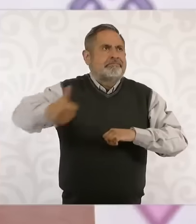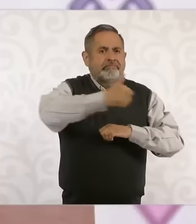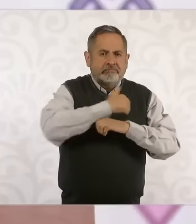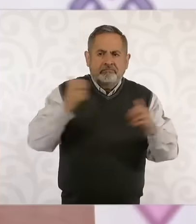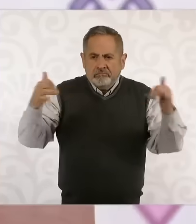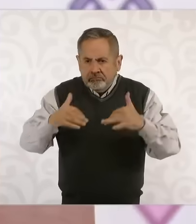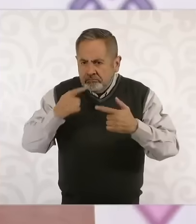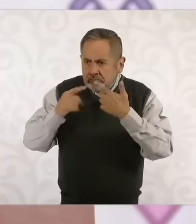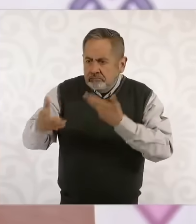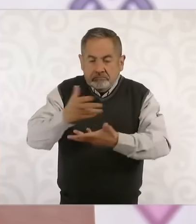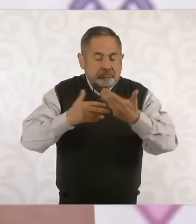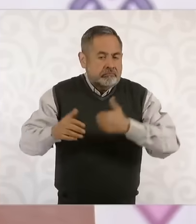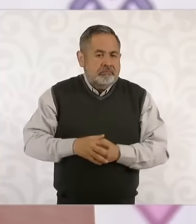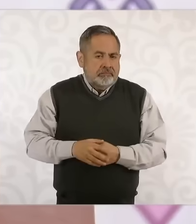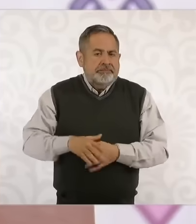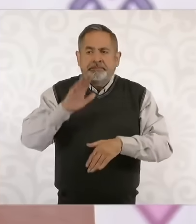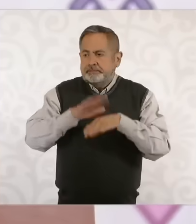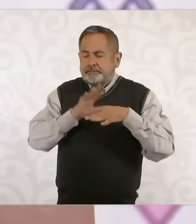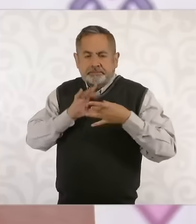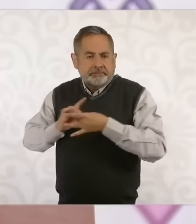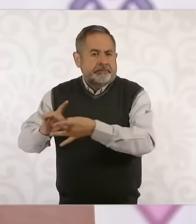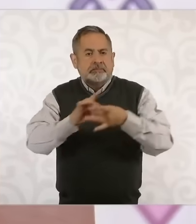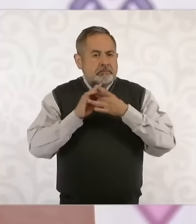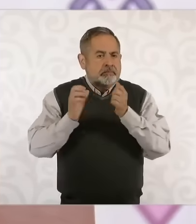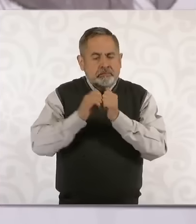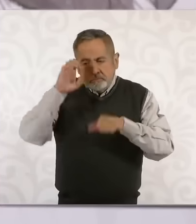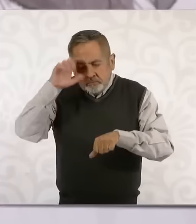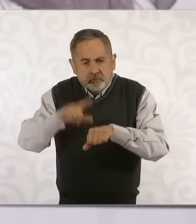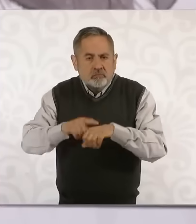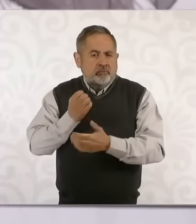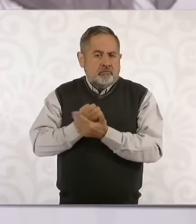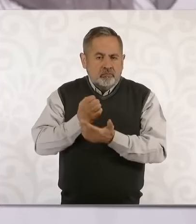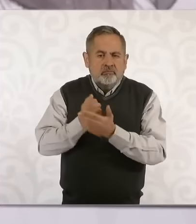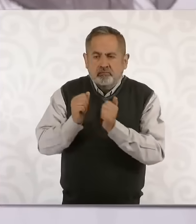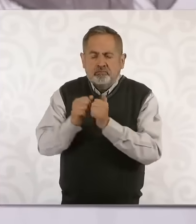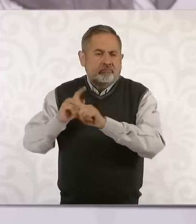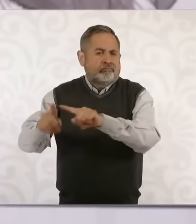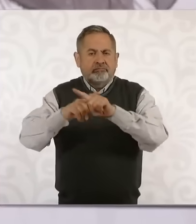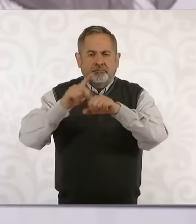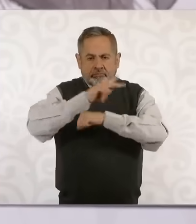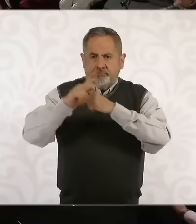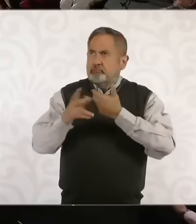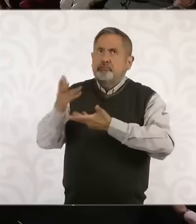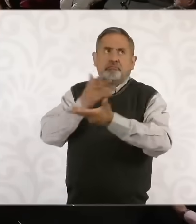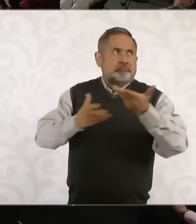haya pues mayor cooperación cultural y económica con las distintas naciones del mundo. Además de